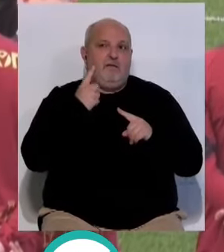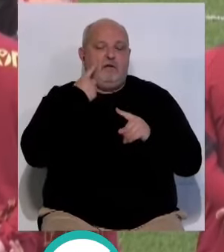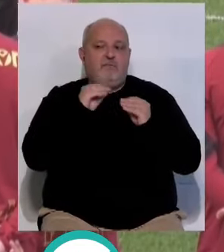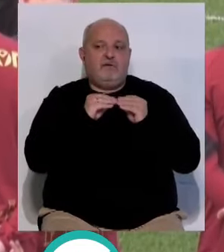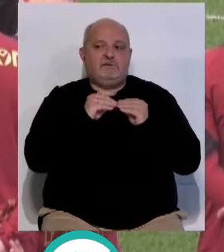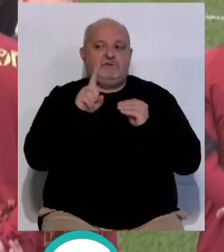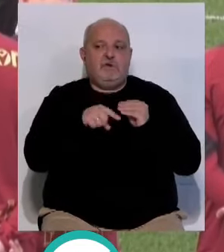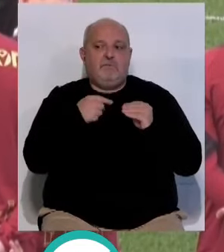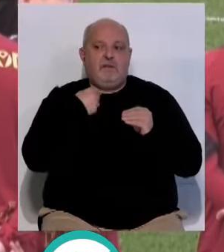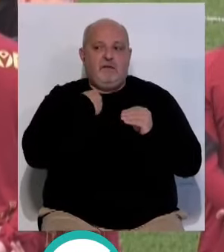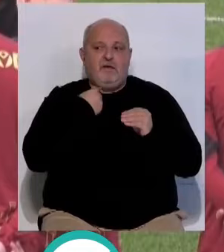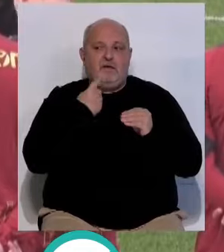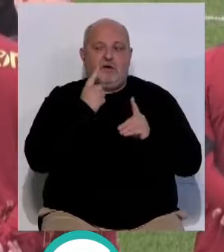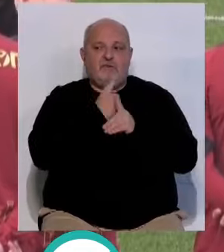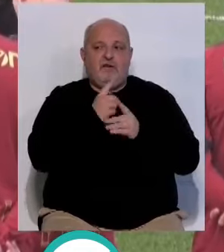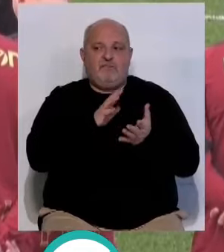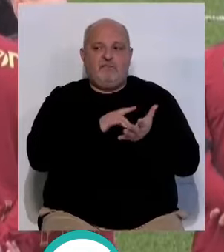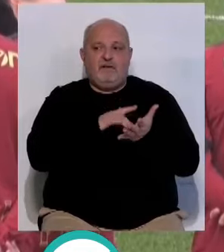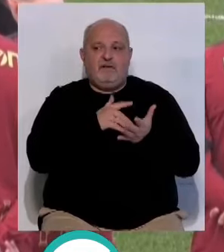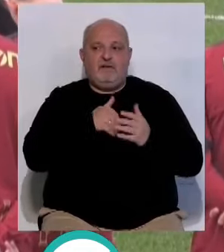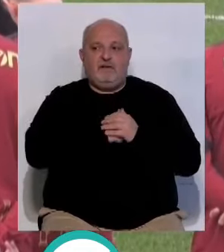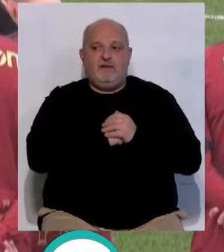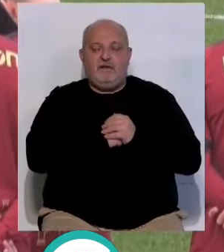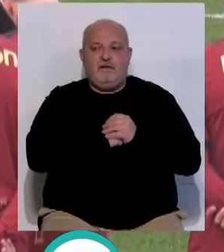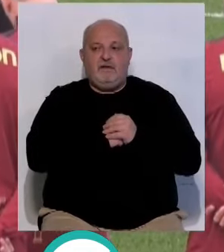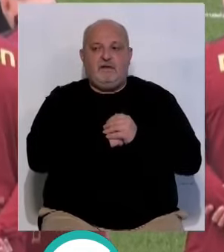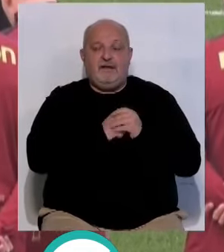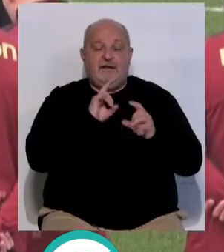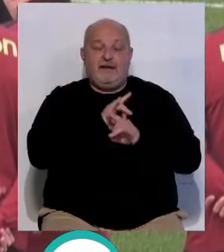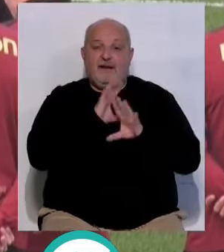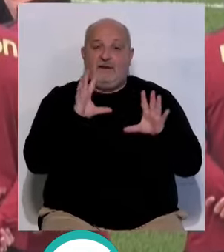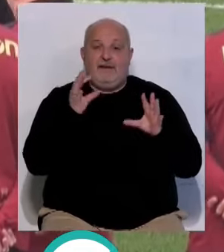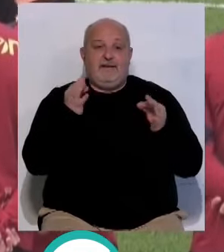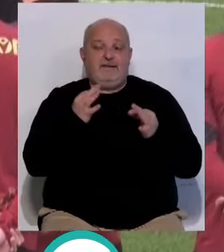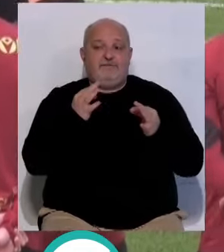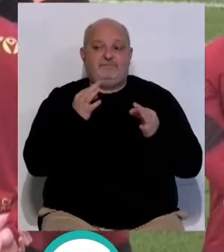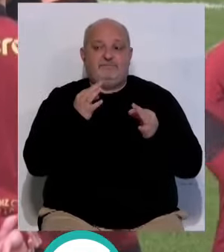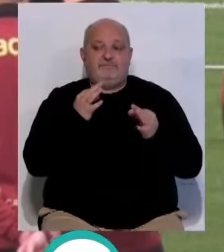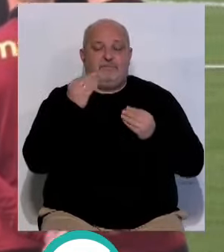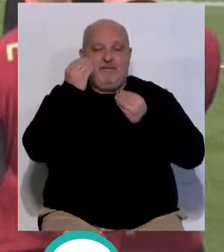pierde no ante ante el Valencia lo que lo que está claro es que la reflexión que le pedía